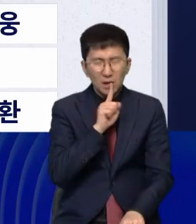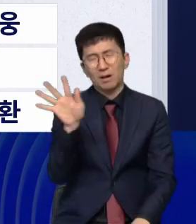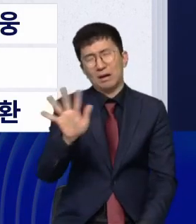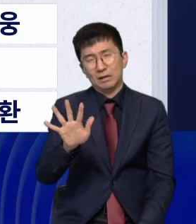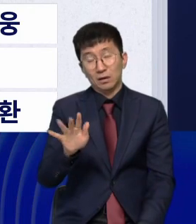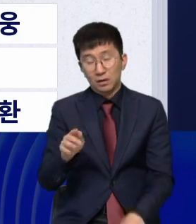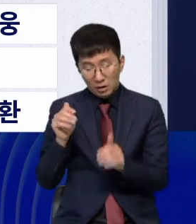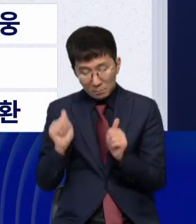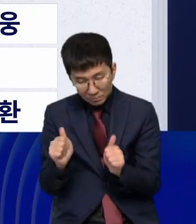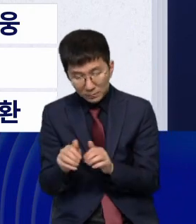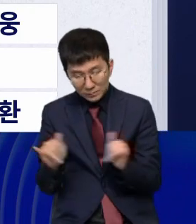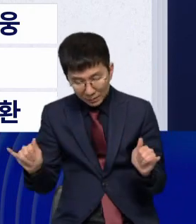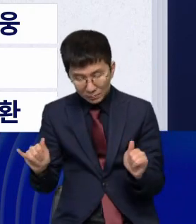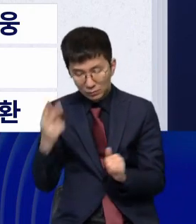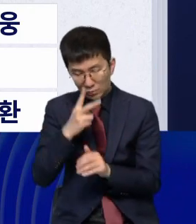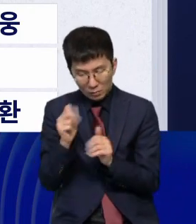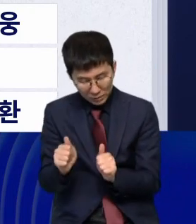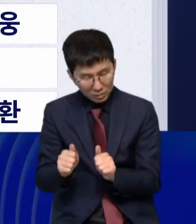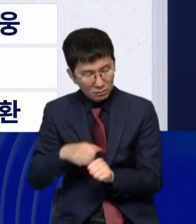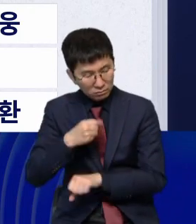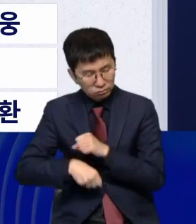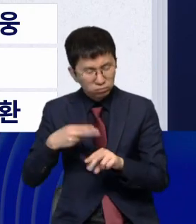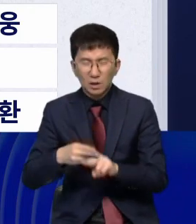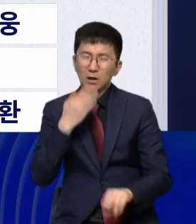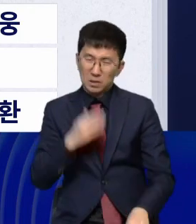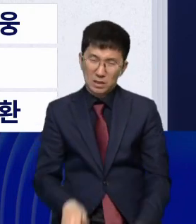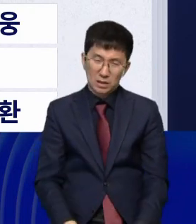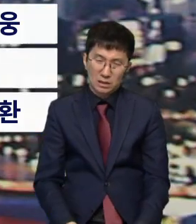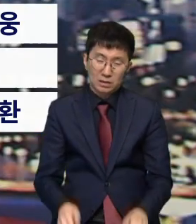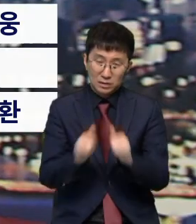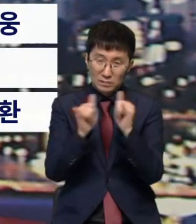따라 달라지는 겁니다. 사회 정의와 공익 증진을 위해서라면 이런